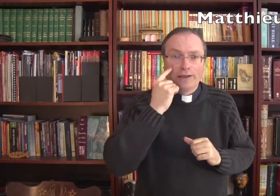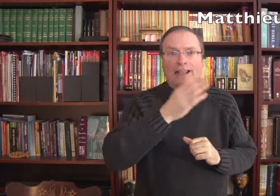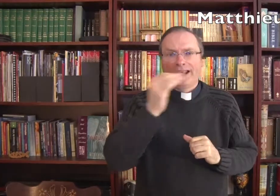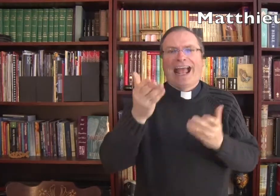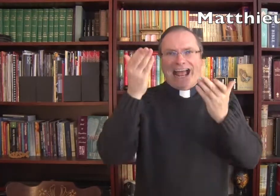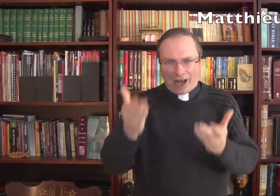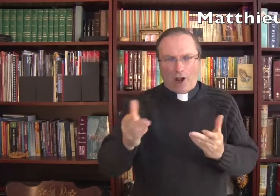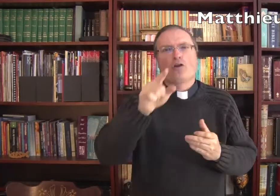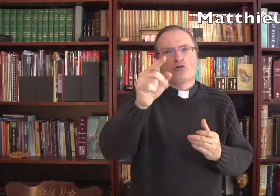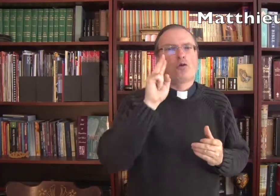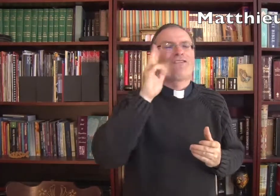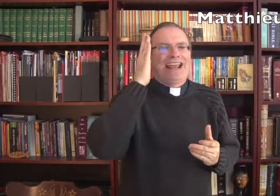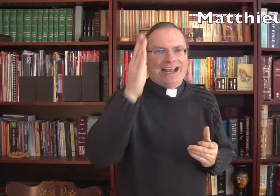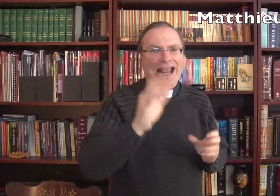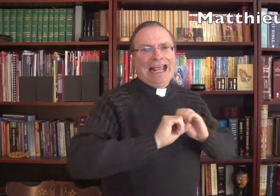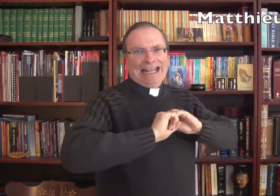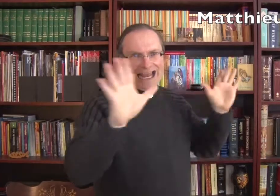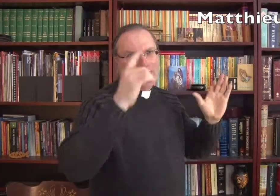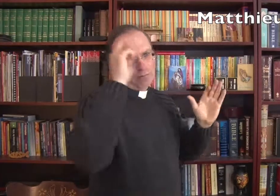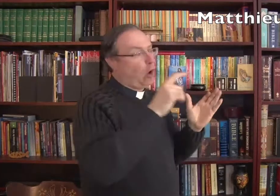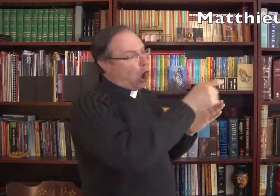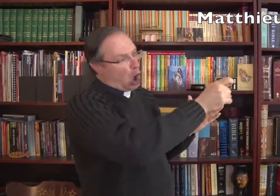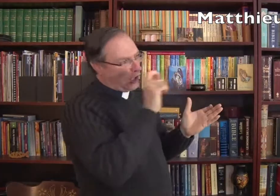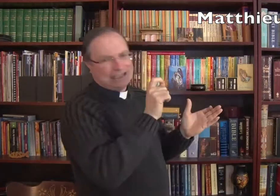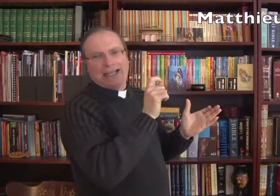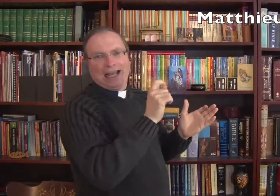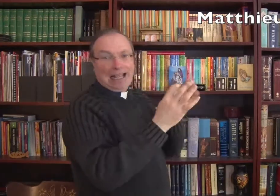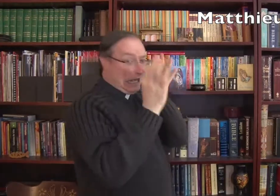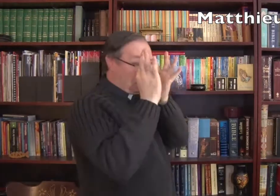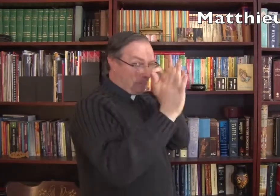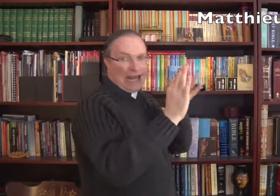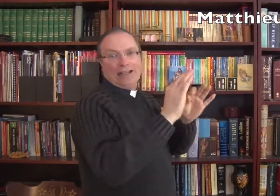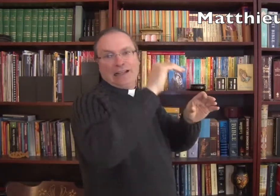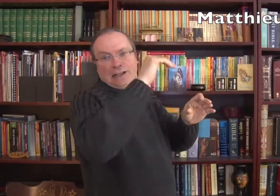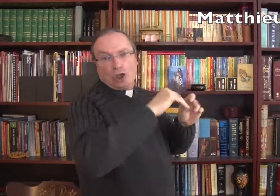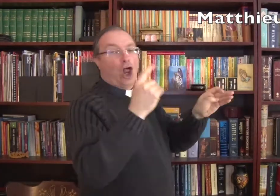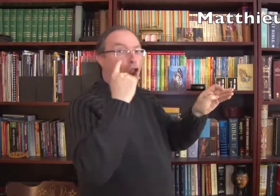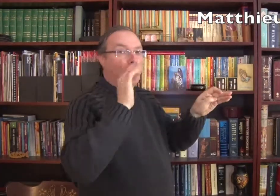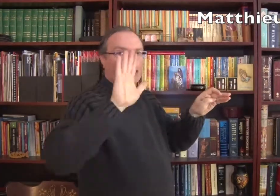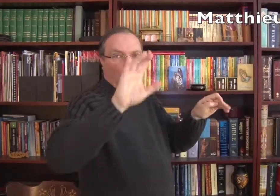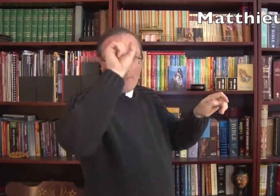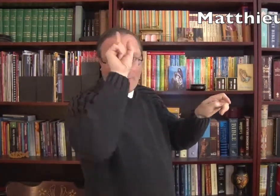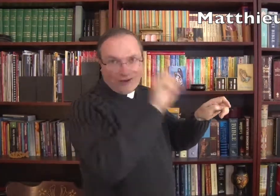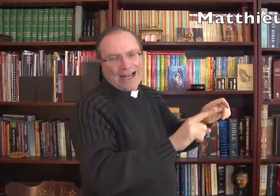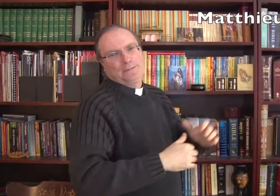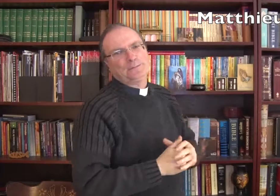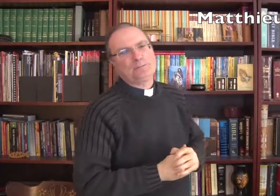et alors tu verras clair pour retirer la paille de l’œil de ton frère.